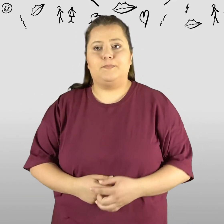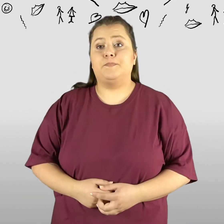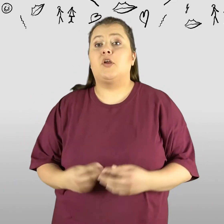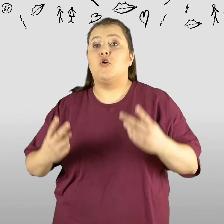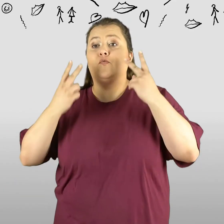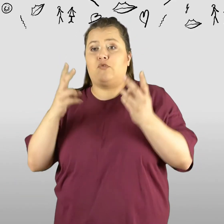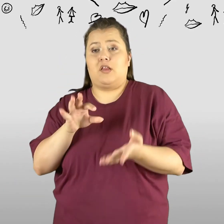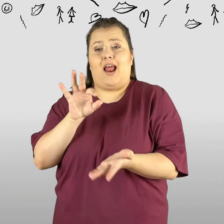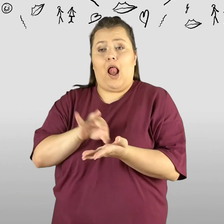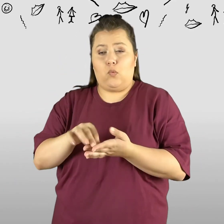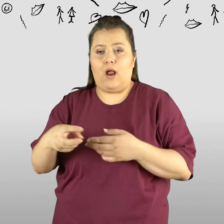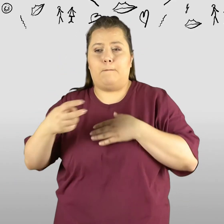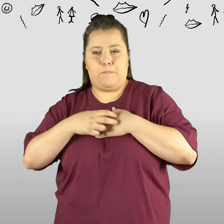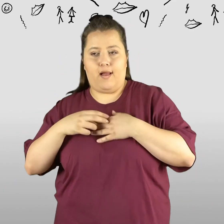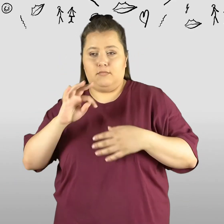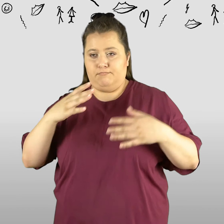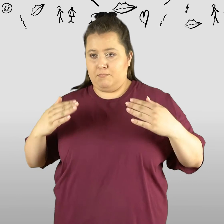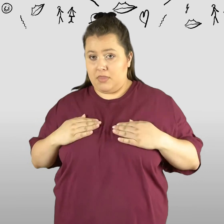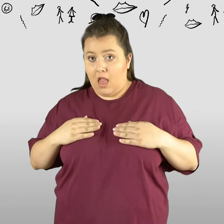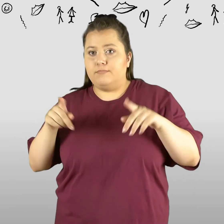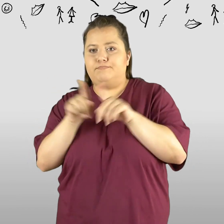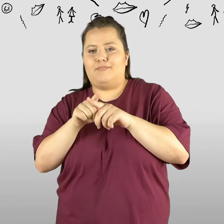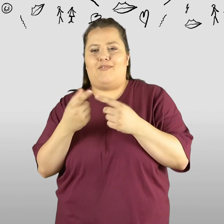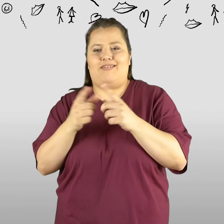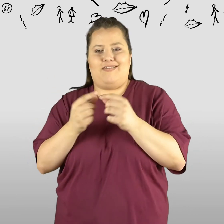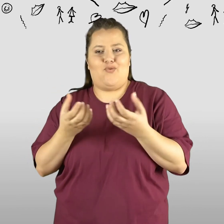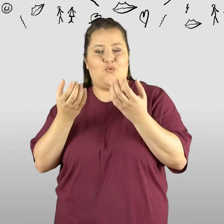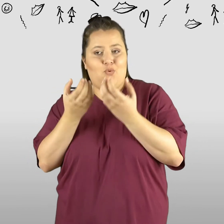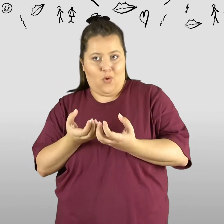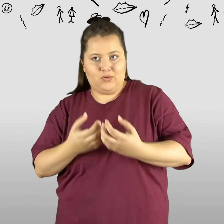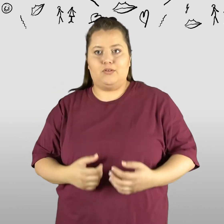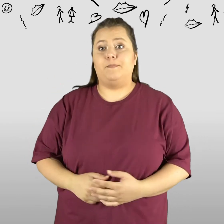Ważne jest regularne badanie sobie piersi i jąder.